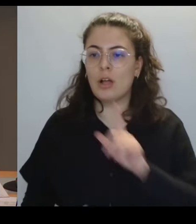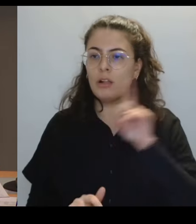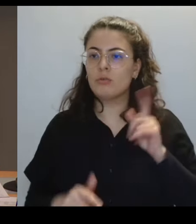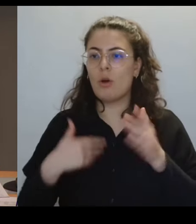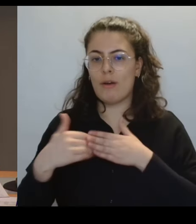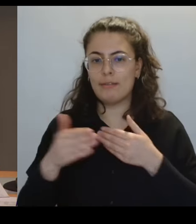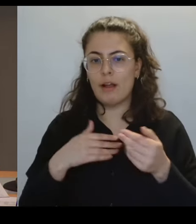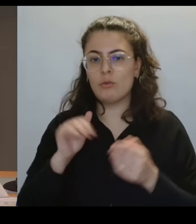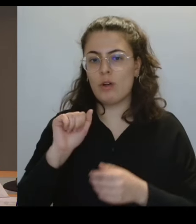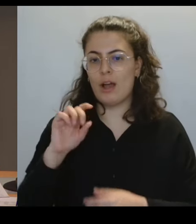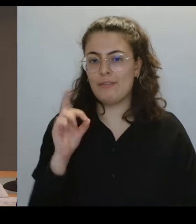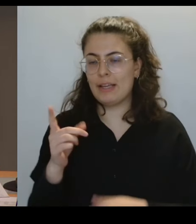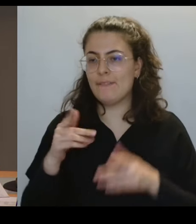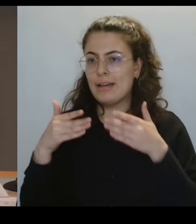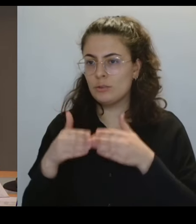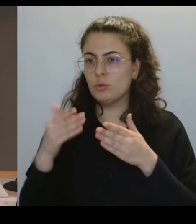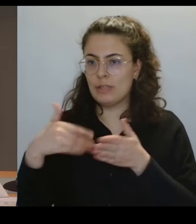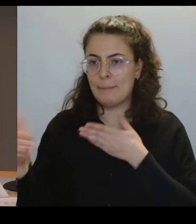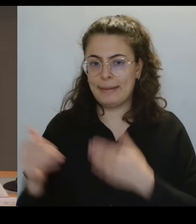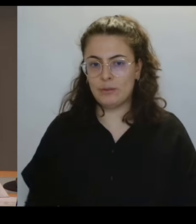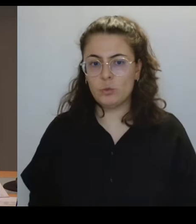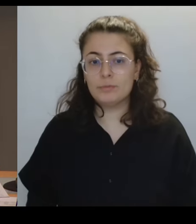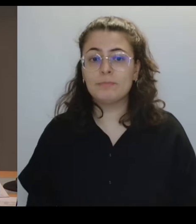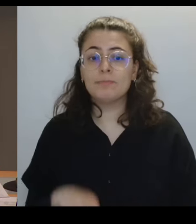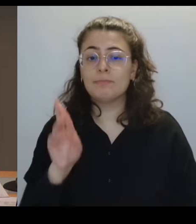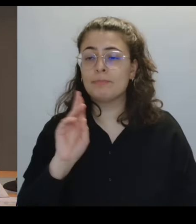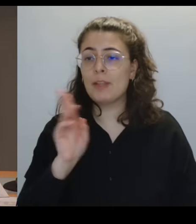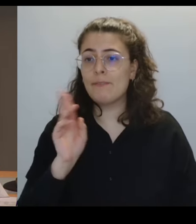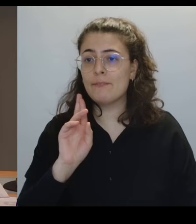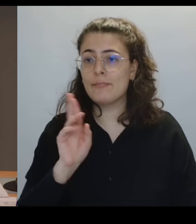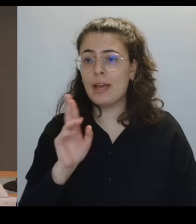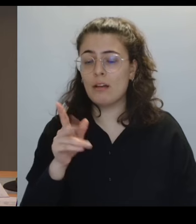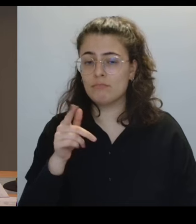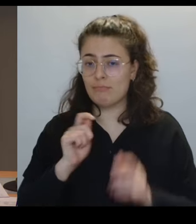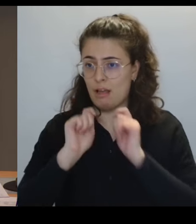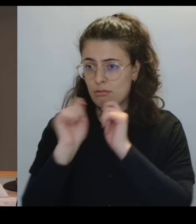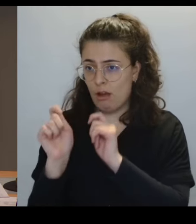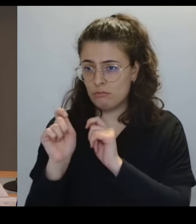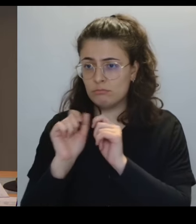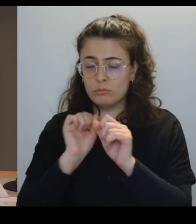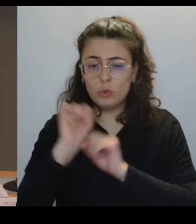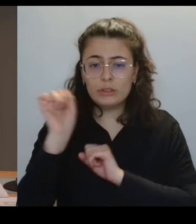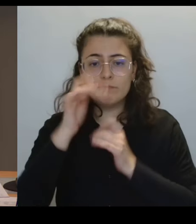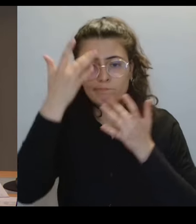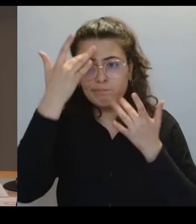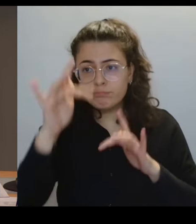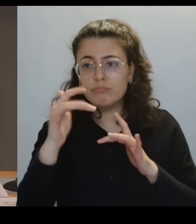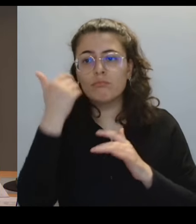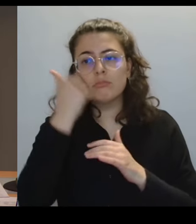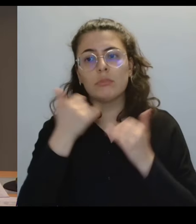Wer den Antrag dennoch annehmen möchte, den bitte ich jetzt um das Handzeichen. Das sind die Fraktionen Bündnis